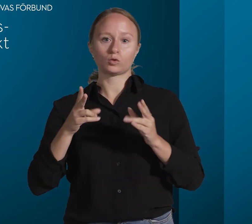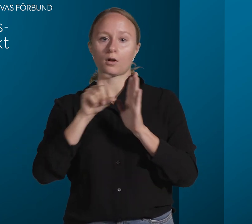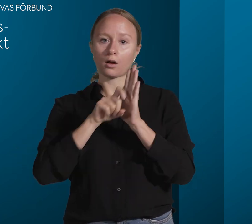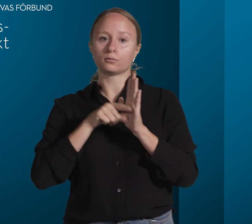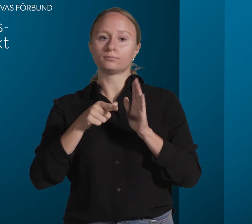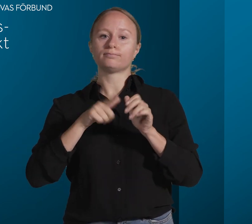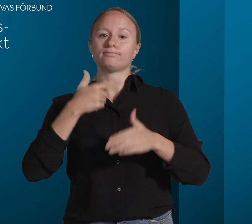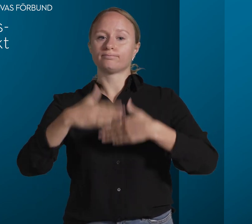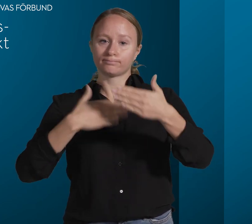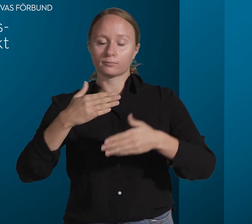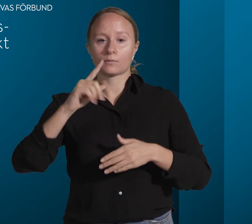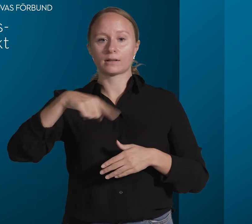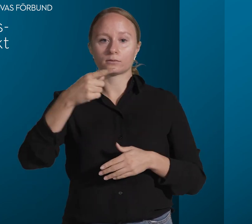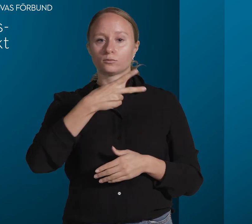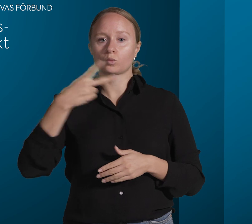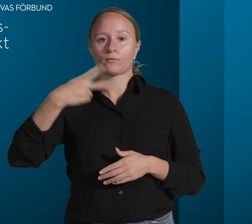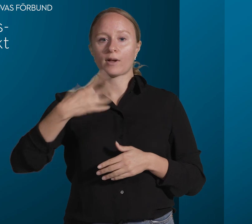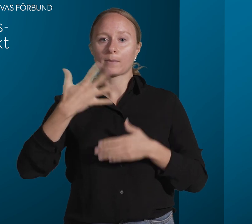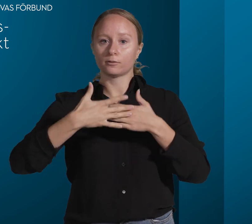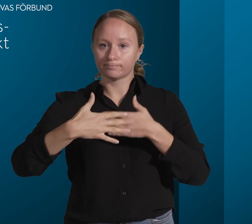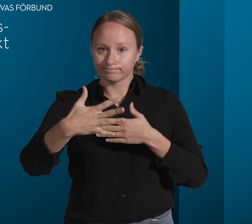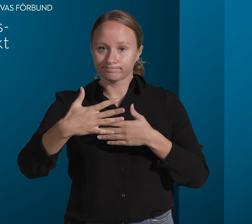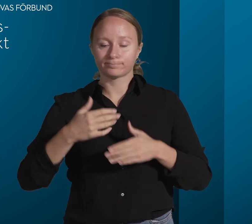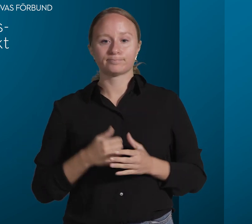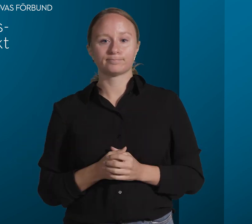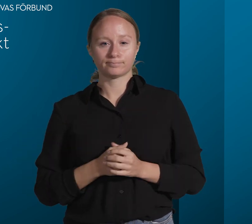och börjar tillämpas i början av år 2025.